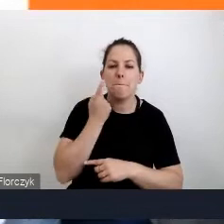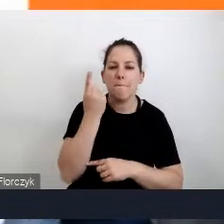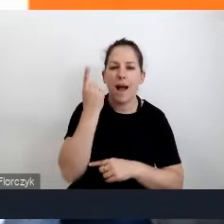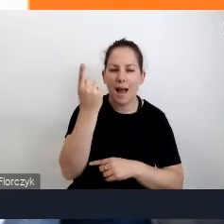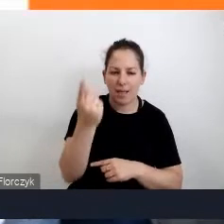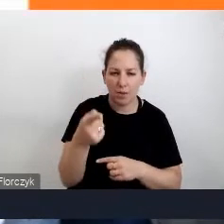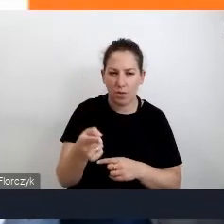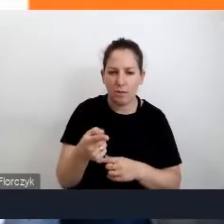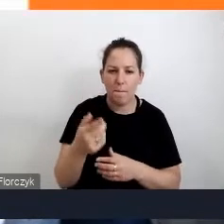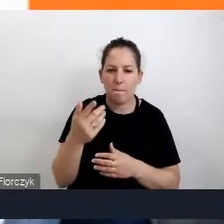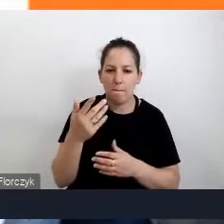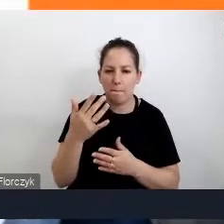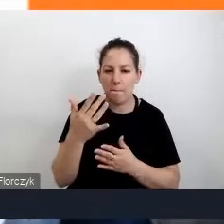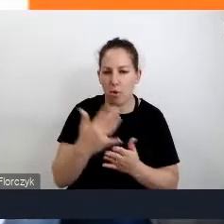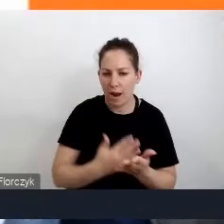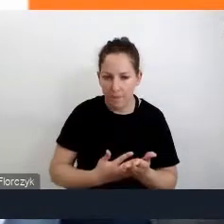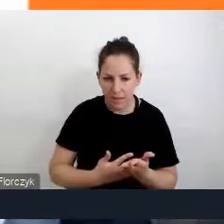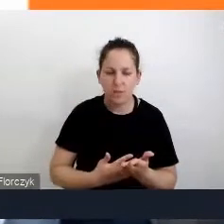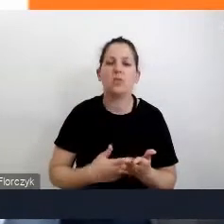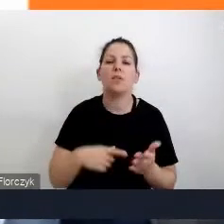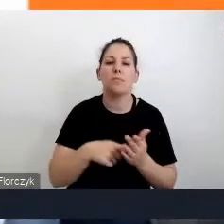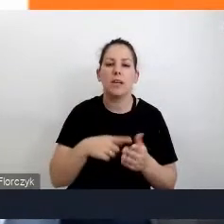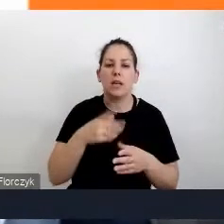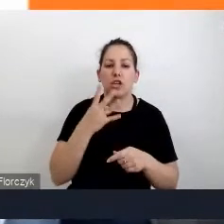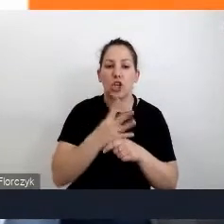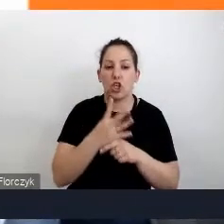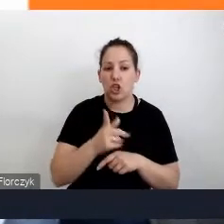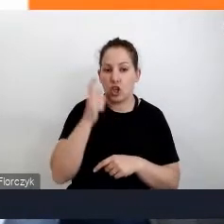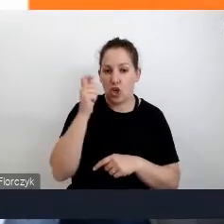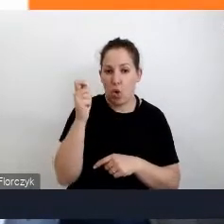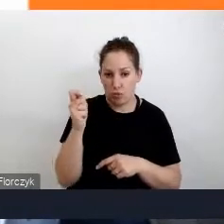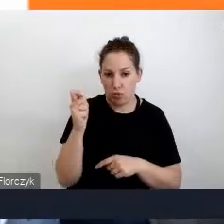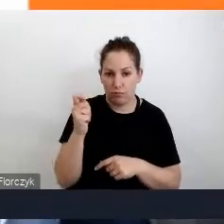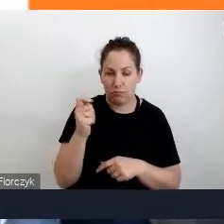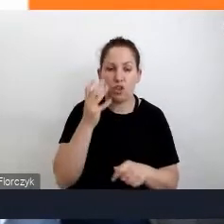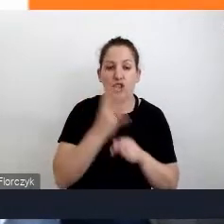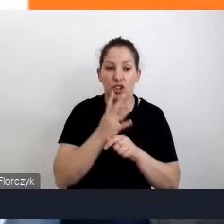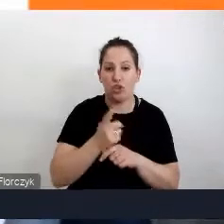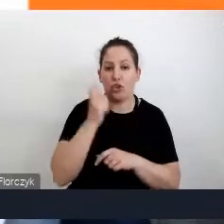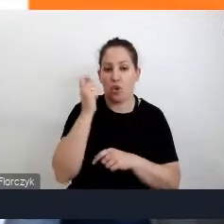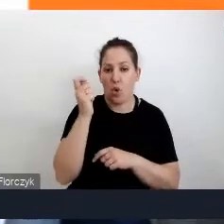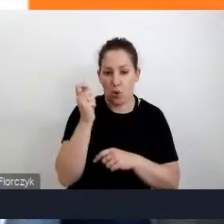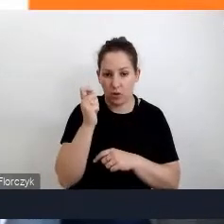Jest to maraton, który trwa 40 godzin. Proszę państwa, 40 godzin, podczas których